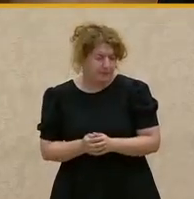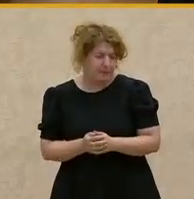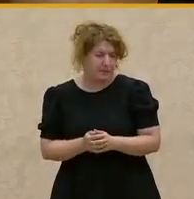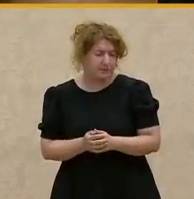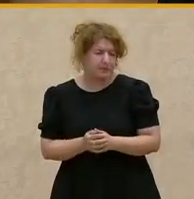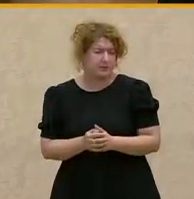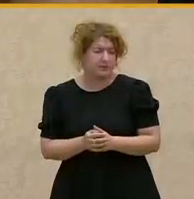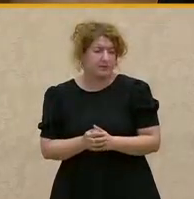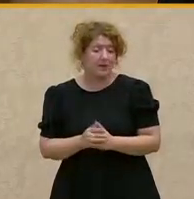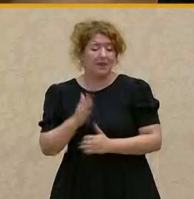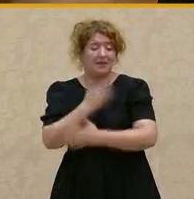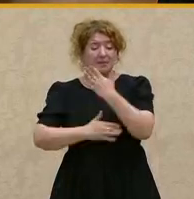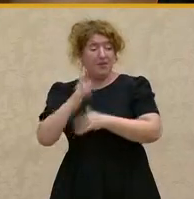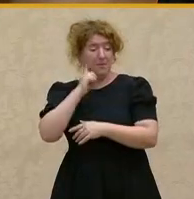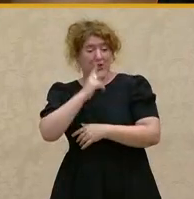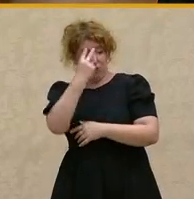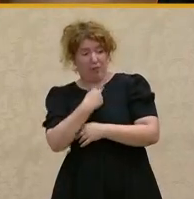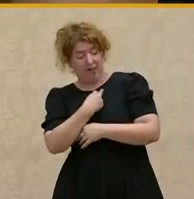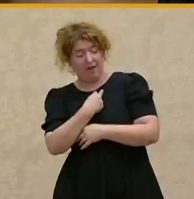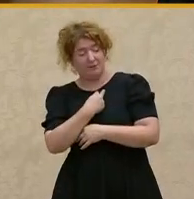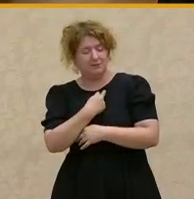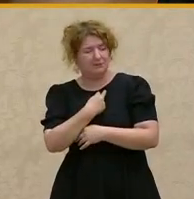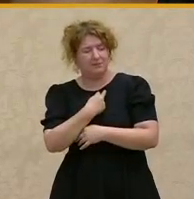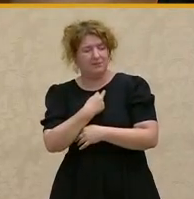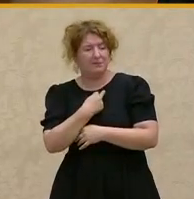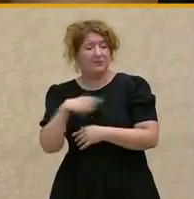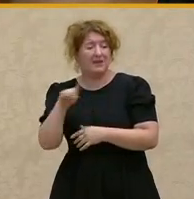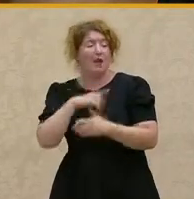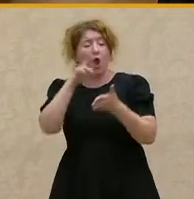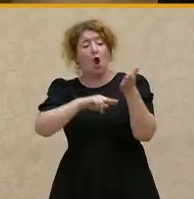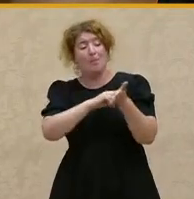personas con esta discapacidad no responden a la Convención internacional sobre los derechos